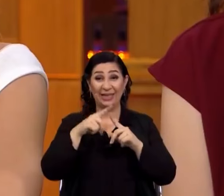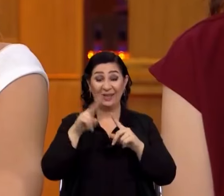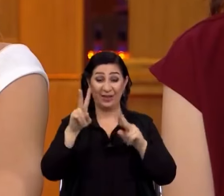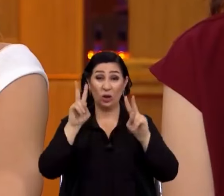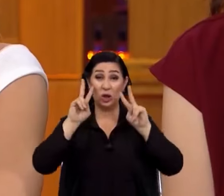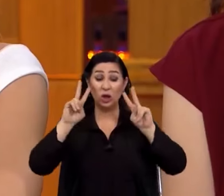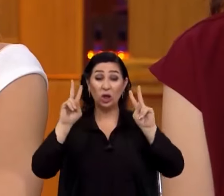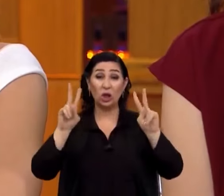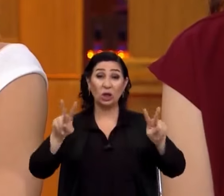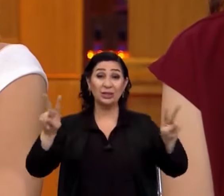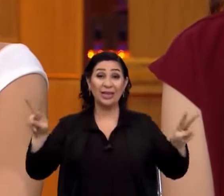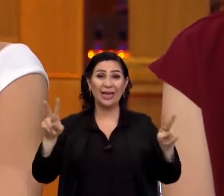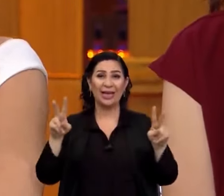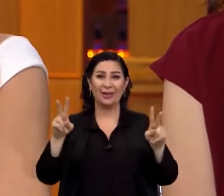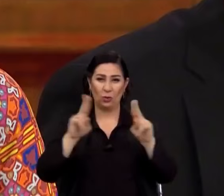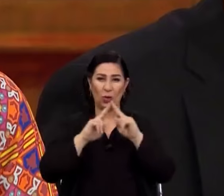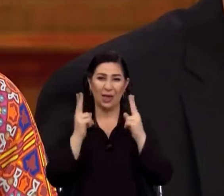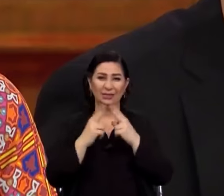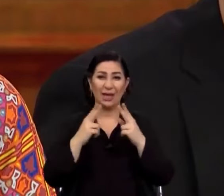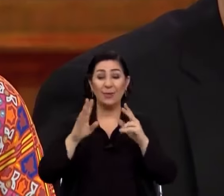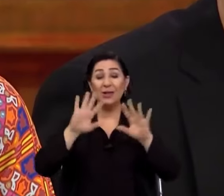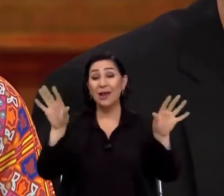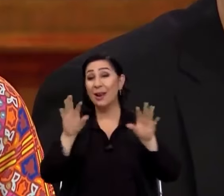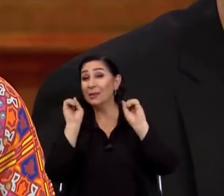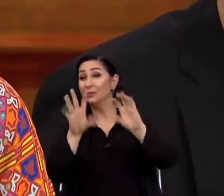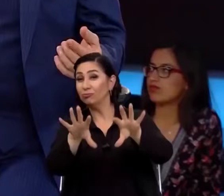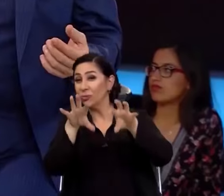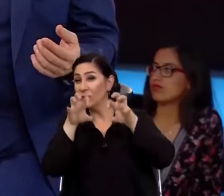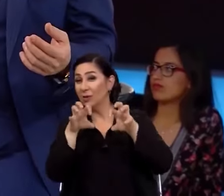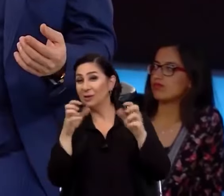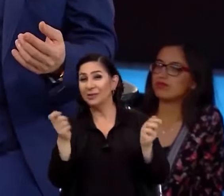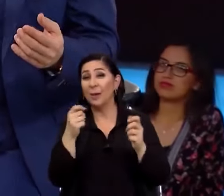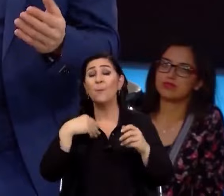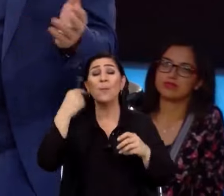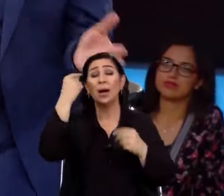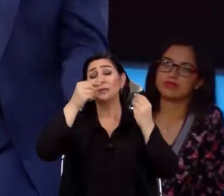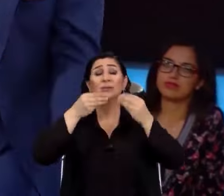dünyasında bir ilüzyon işi fakat Artık bizde işte makyajımı siliyorum diare